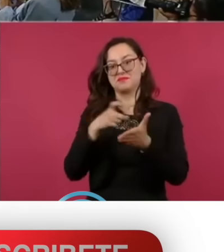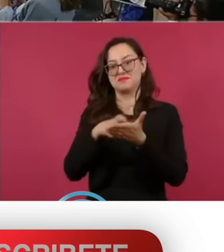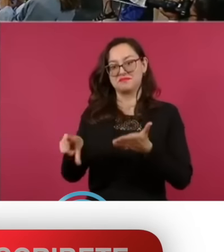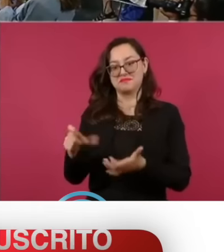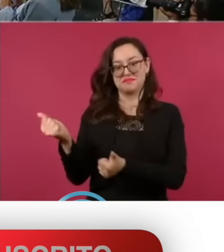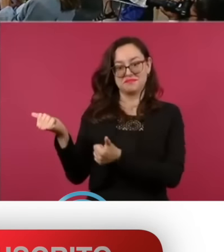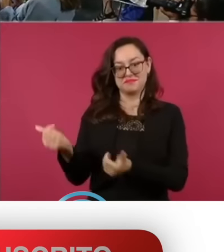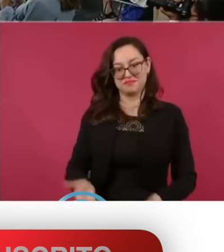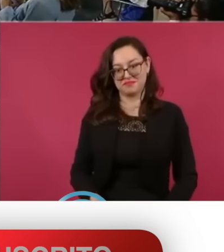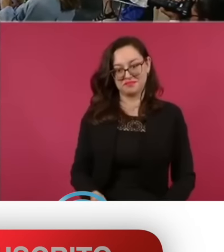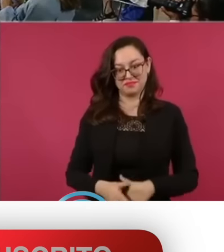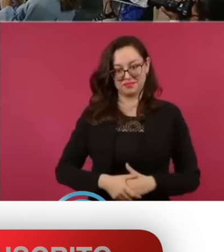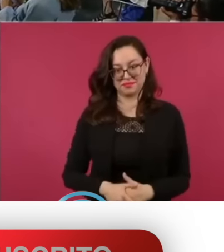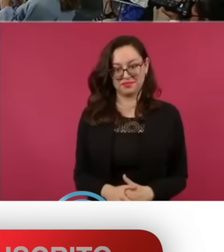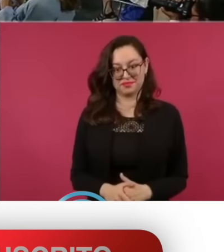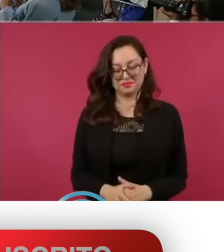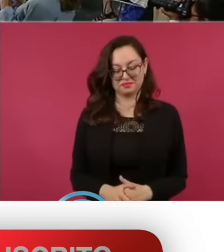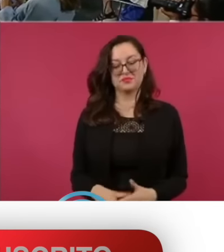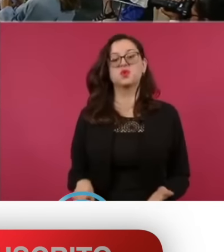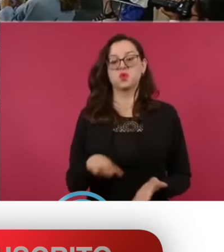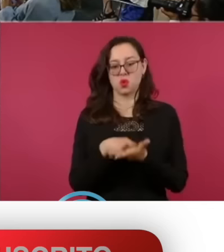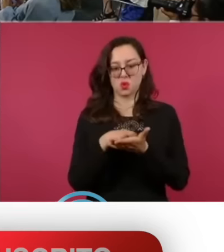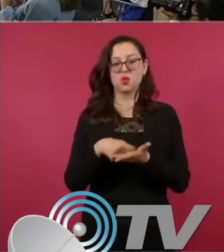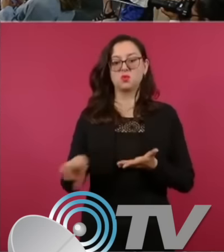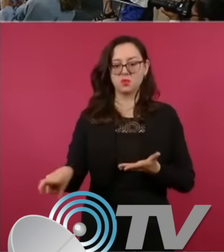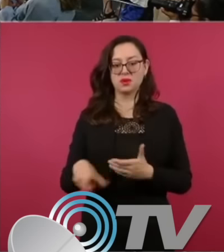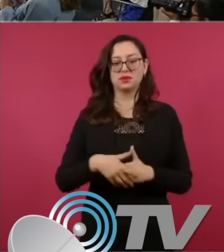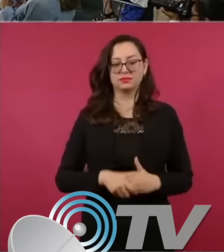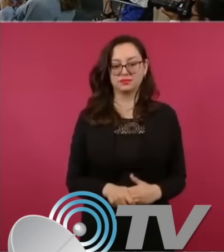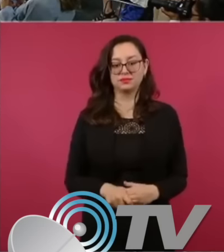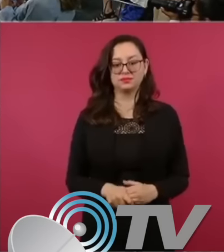compra